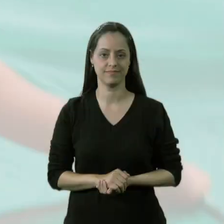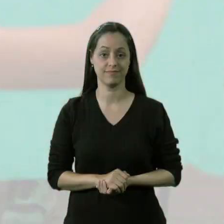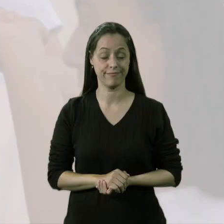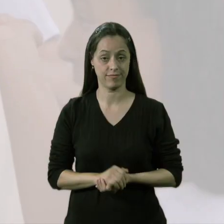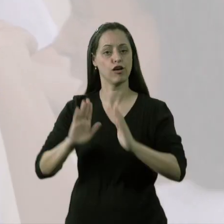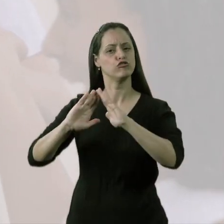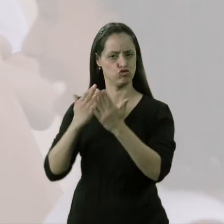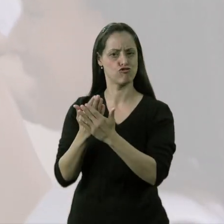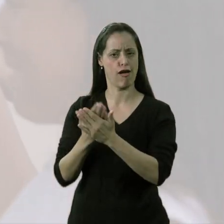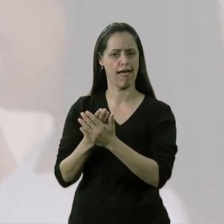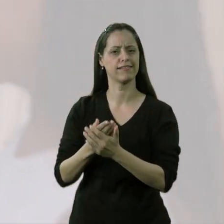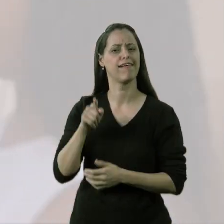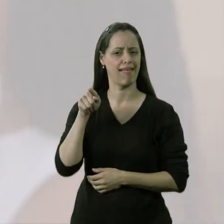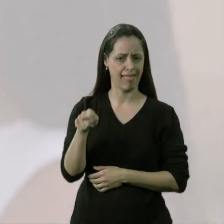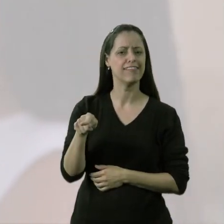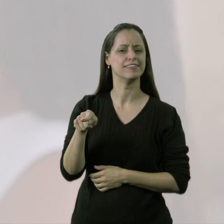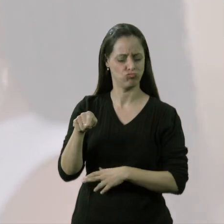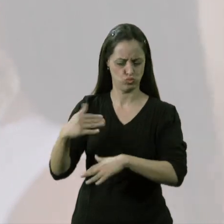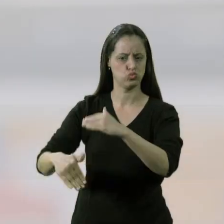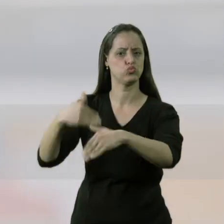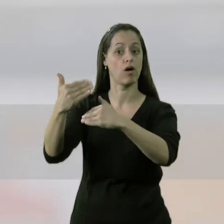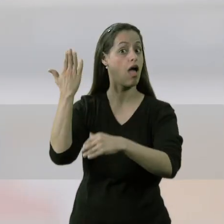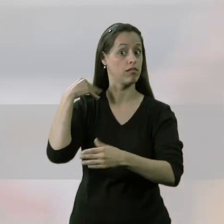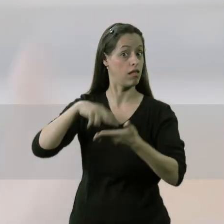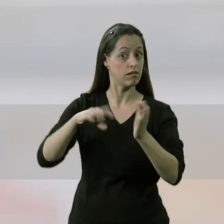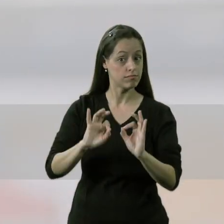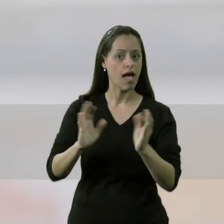Na escola, ela teve um avanço muito grande. Ela não lia, já está lendo.